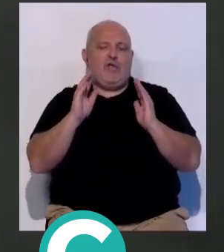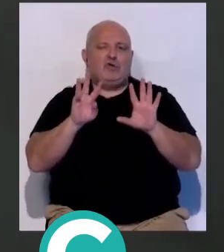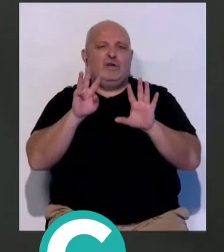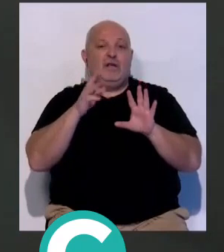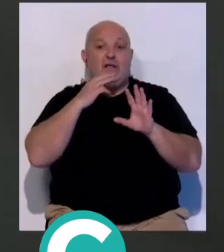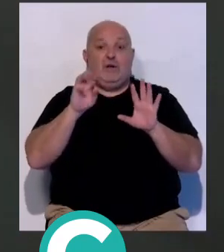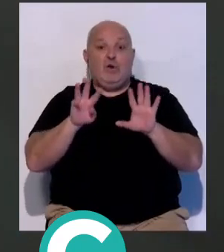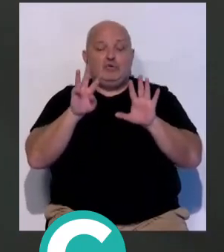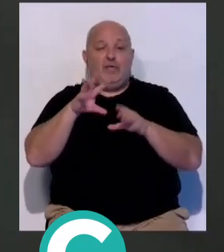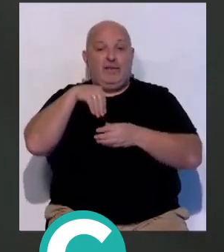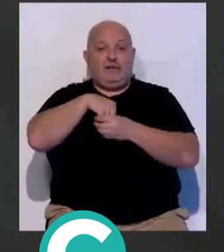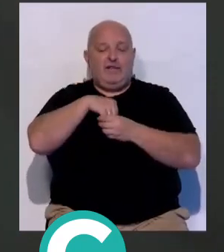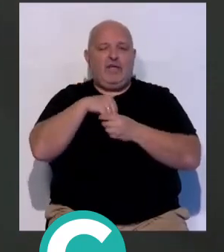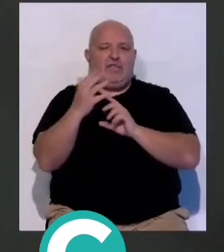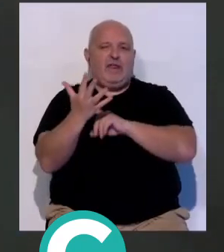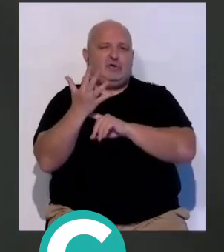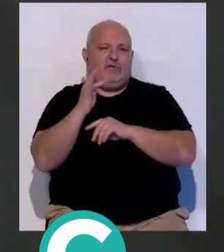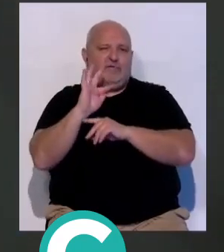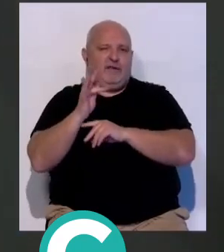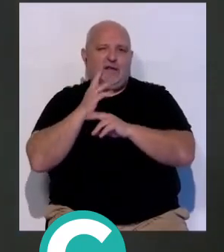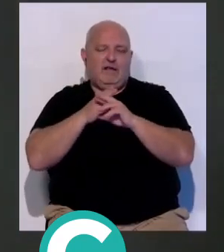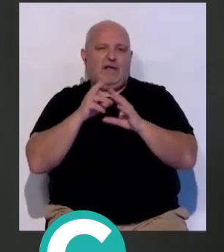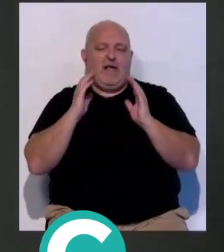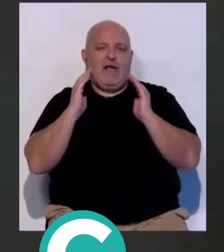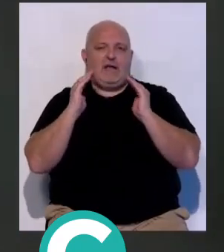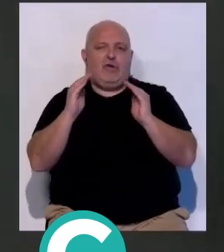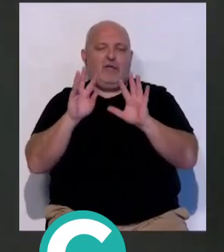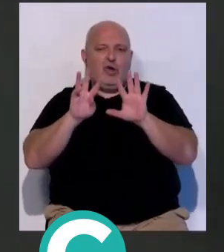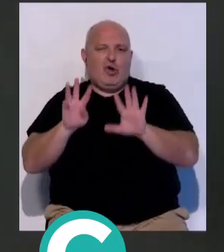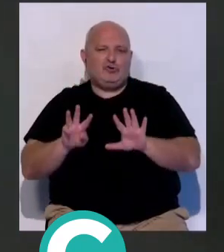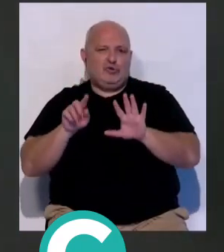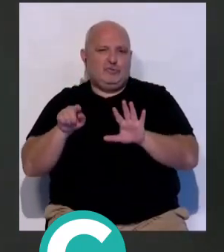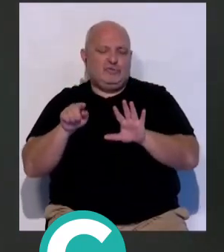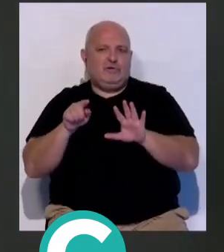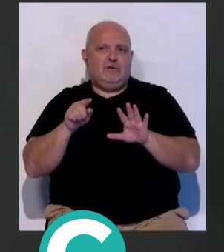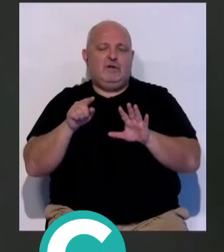interior derecho todo el mundo lo entiende no y quedarse con el molde cuando el portero sale